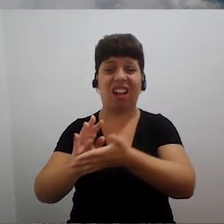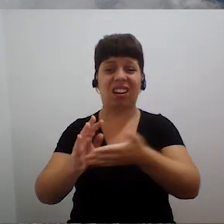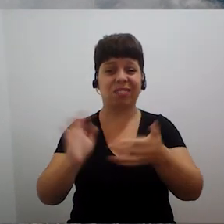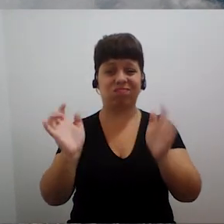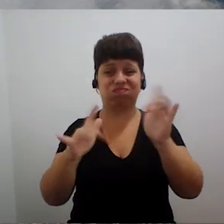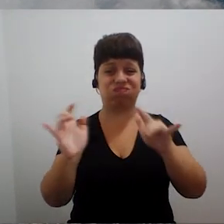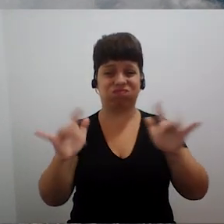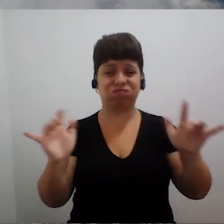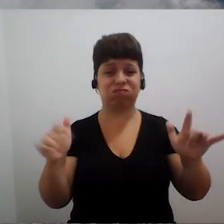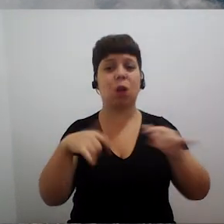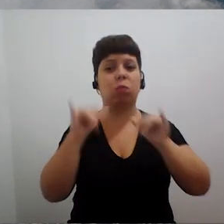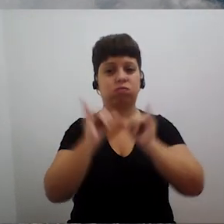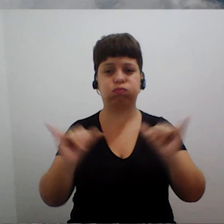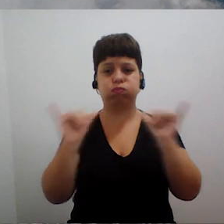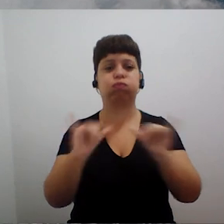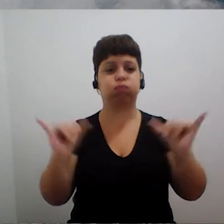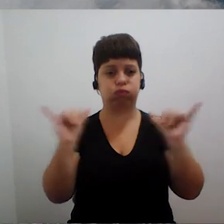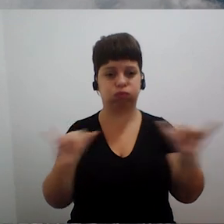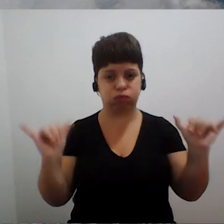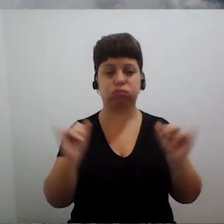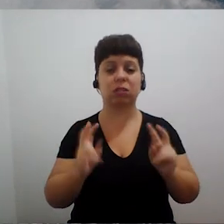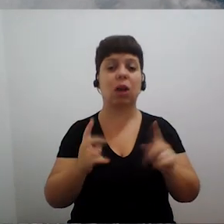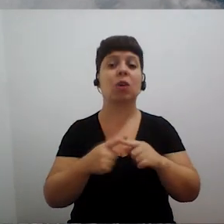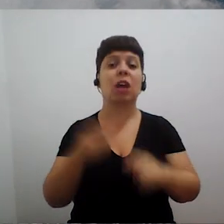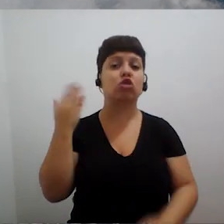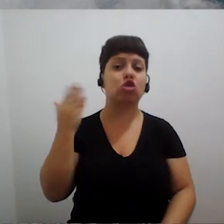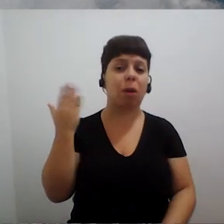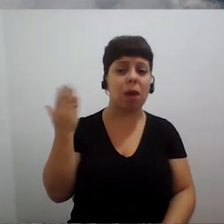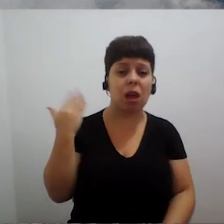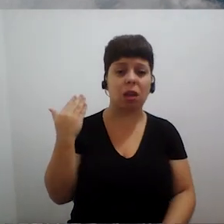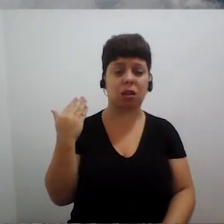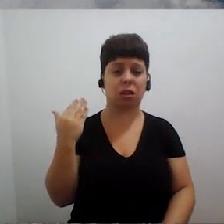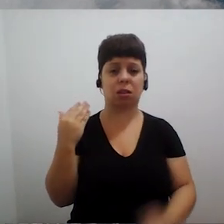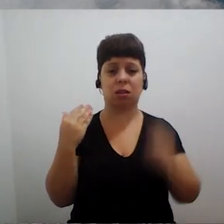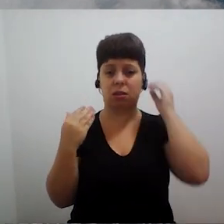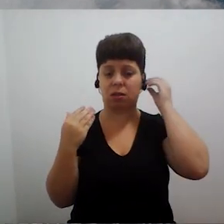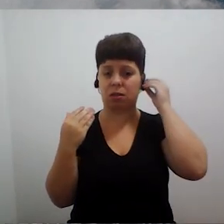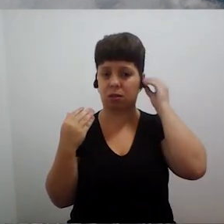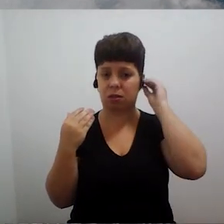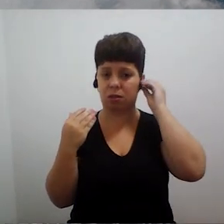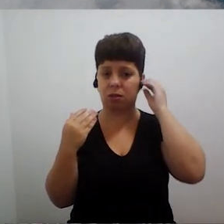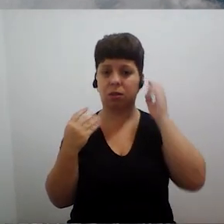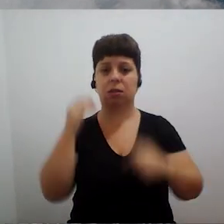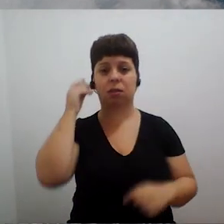é uma campanha nova ultimamente porque antigamente devido a até uma certa ignorância